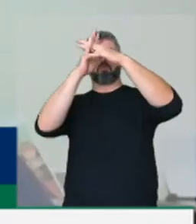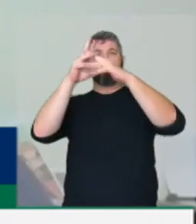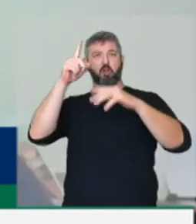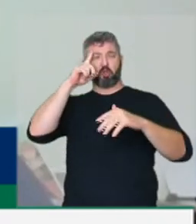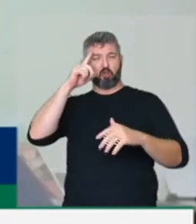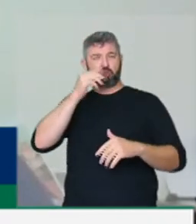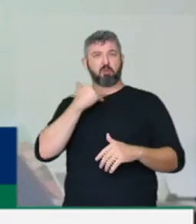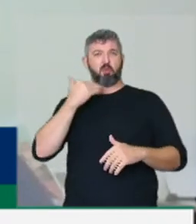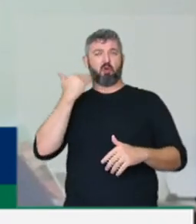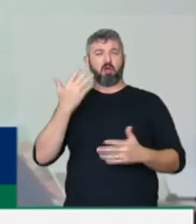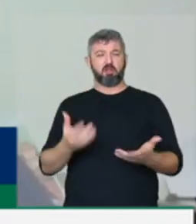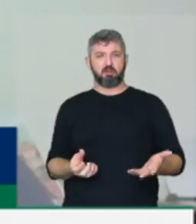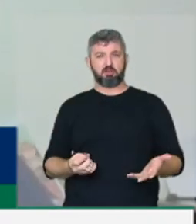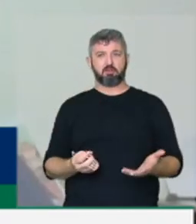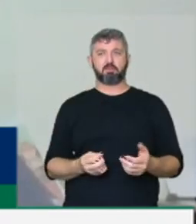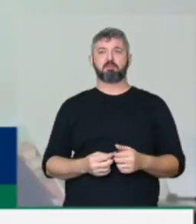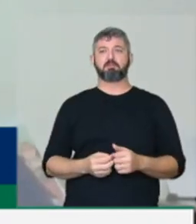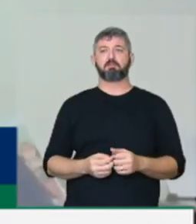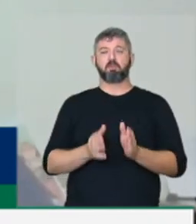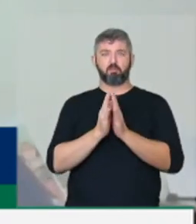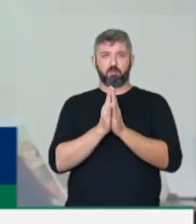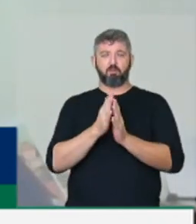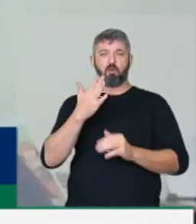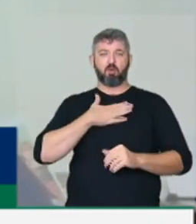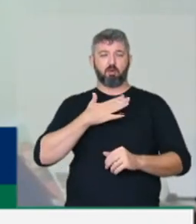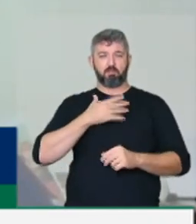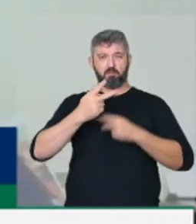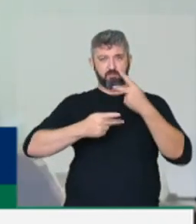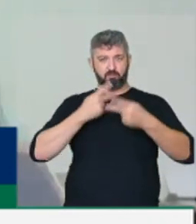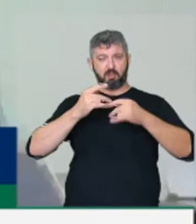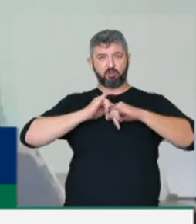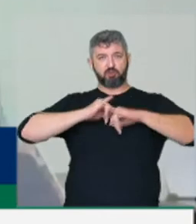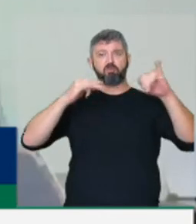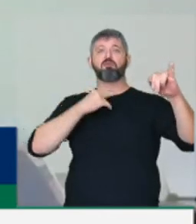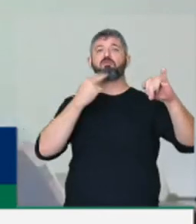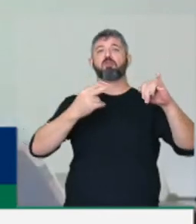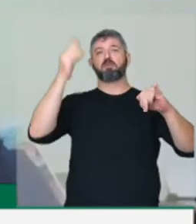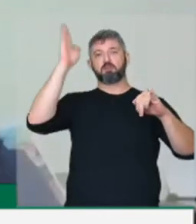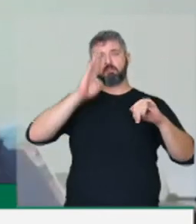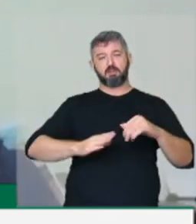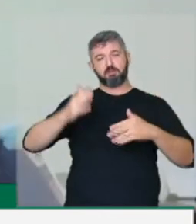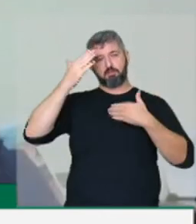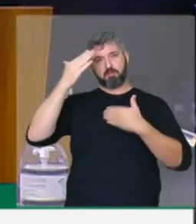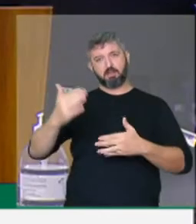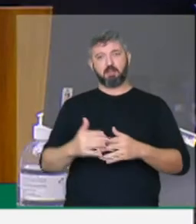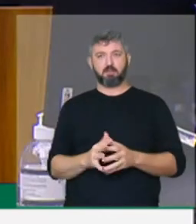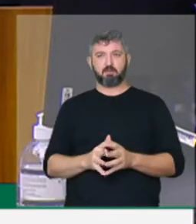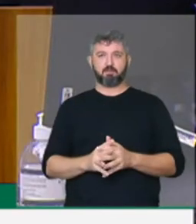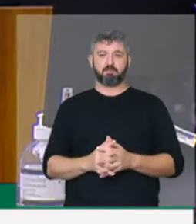COVID-19 EM NOSSO PAÍS. EU PEÇO QUE ESSA FALA, SENHOR PRESIDENTE, SEJA INCLUÍDA NA VOZ DO BRASIL, MUITO OBRIGADA, PRESIDENTE.